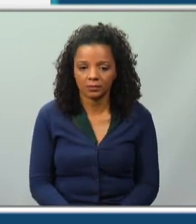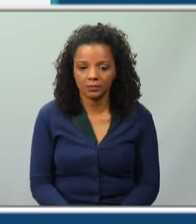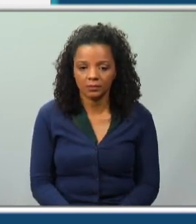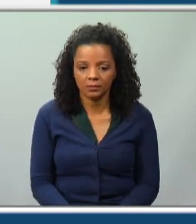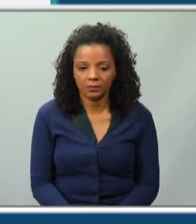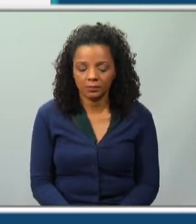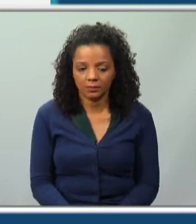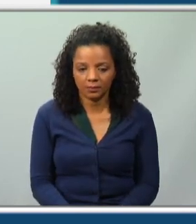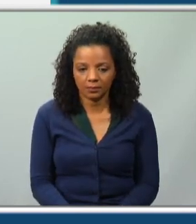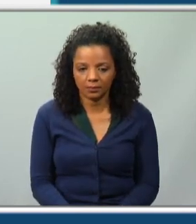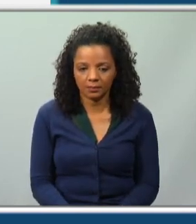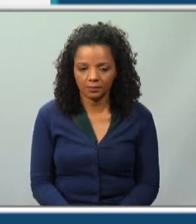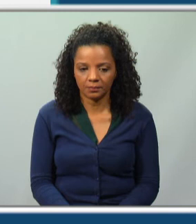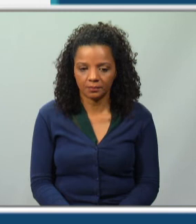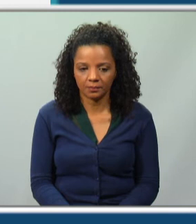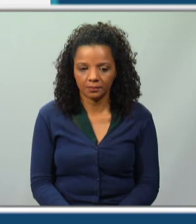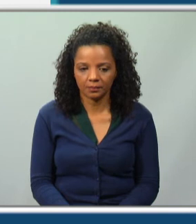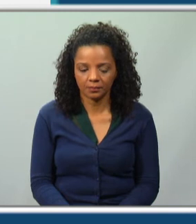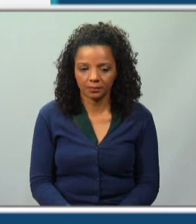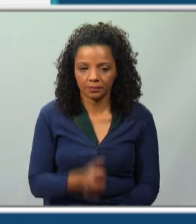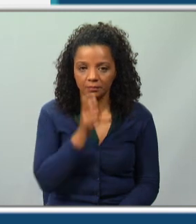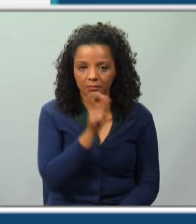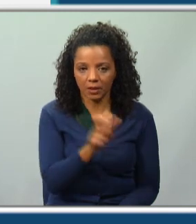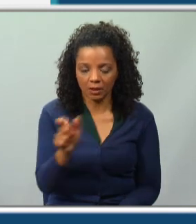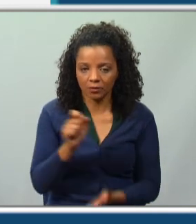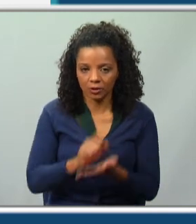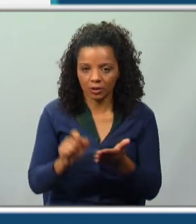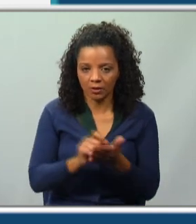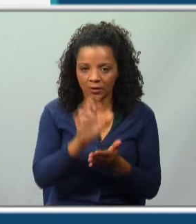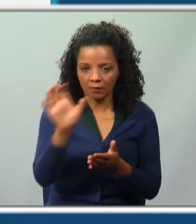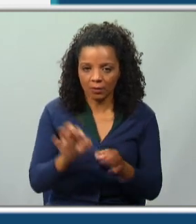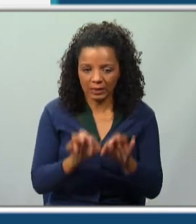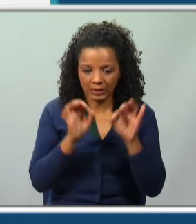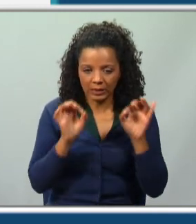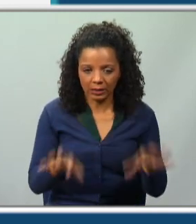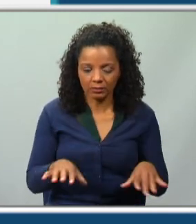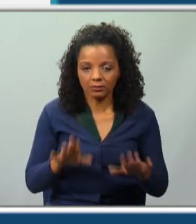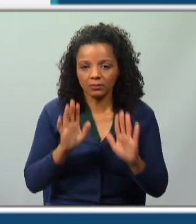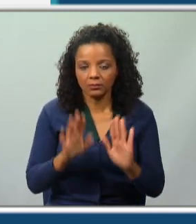e esse ficava palavras que se escrevem da mesma forma não é mas que vão ter o 這是寫的字以同樣的方式，不是，而是他們將擁有